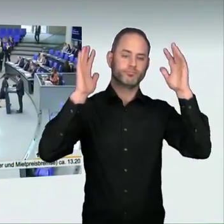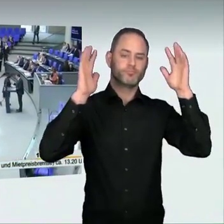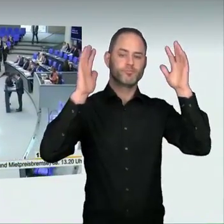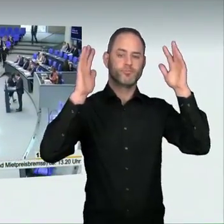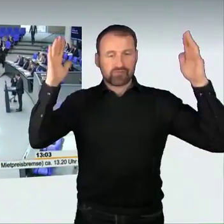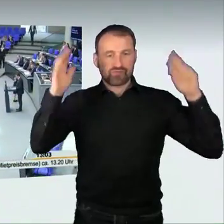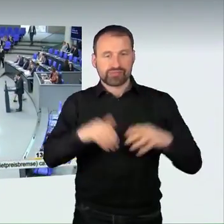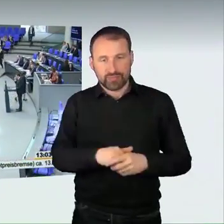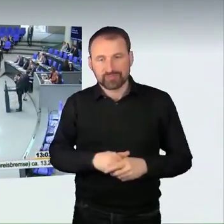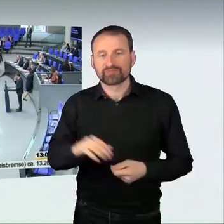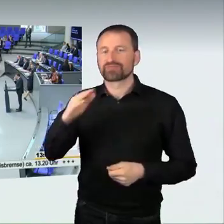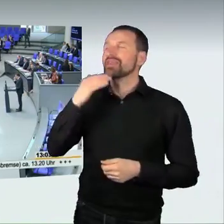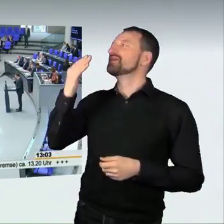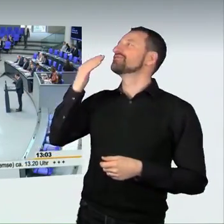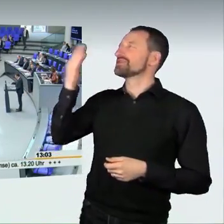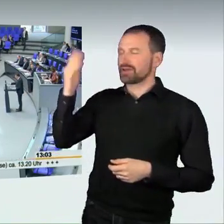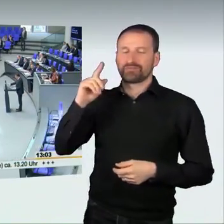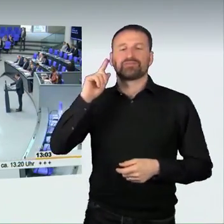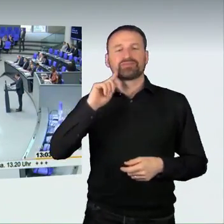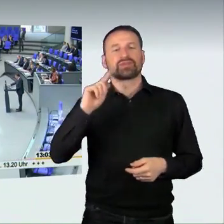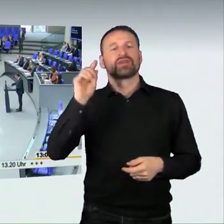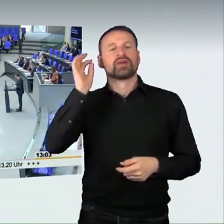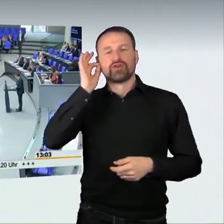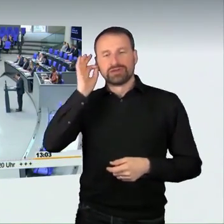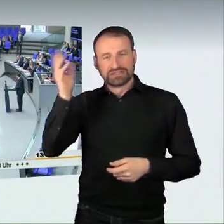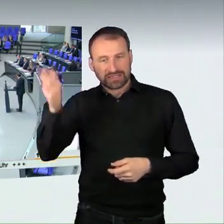(Sprecherwechsel): Vielen Dank. Meine sehr verehrten Damen und Herren!